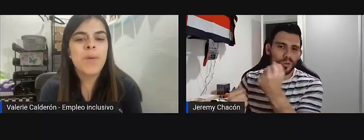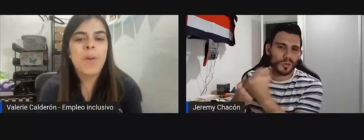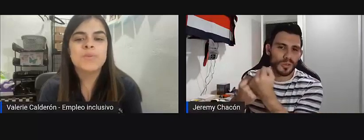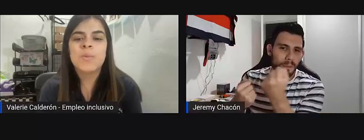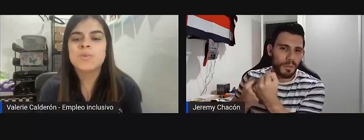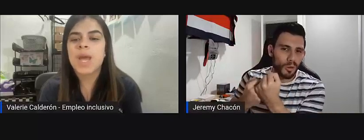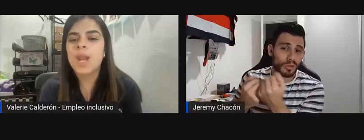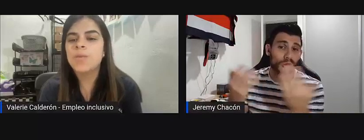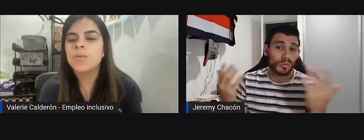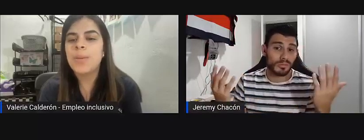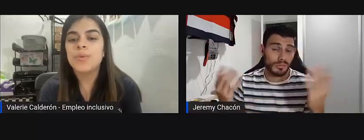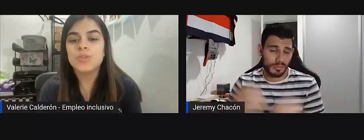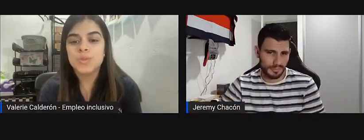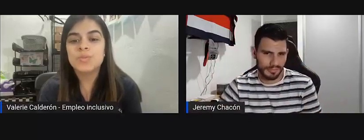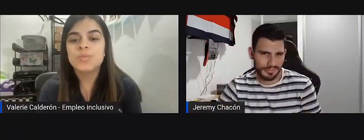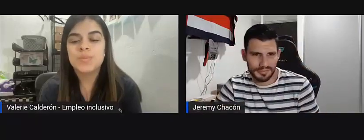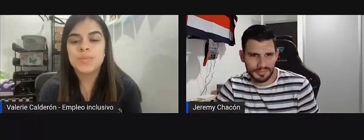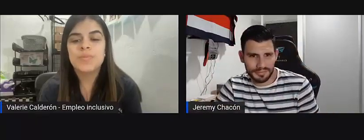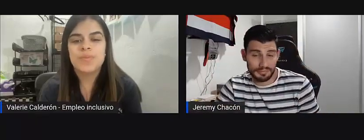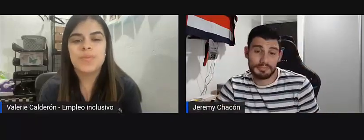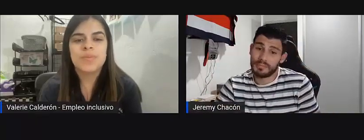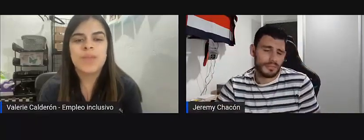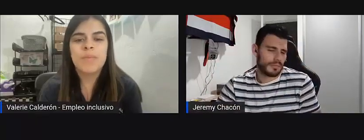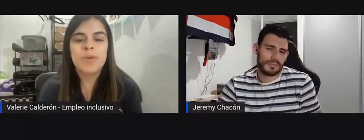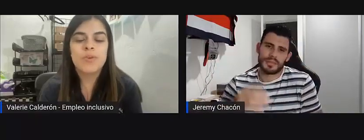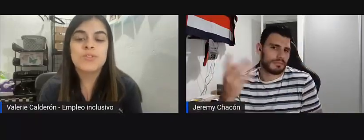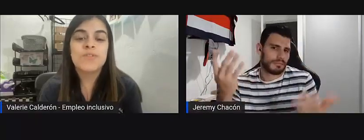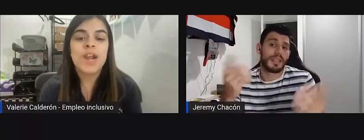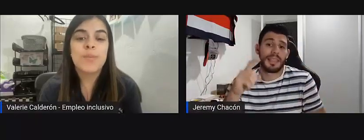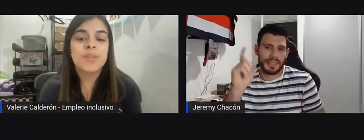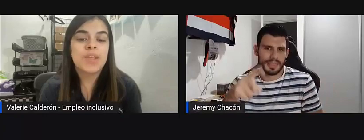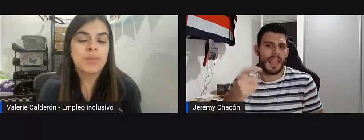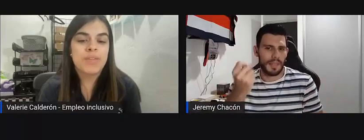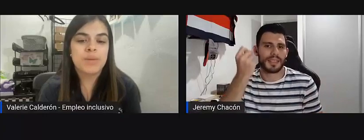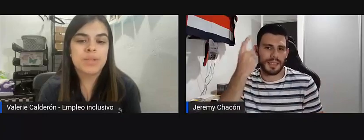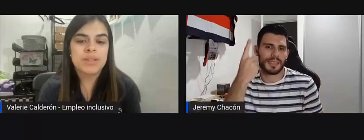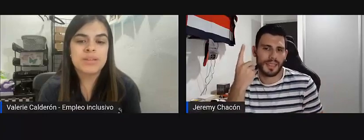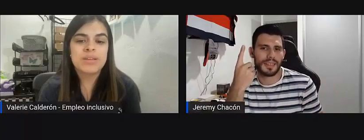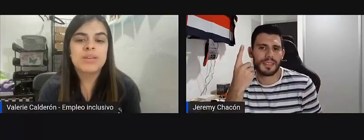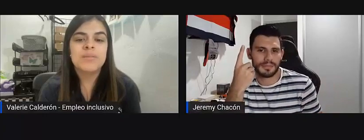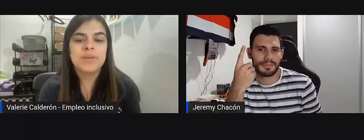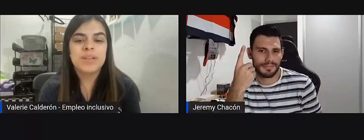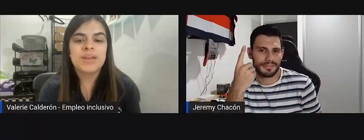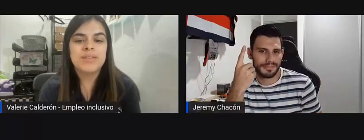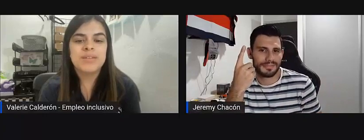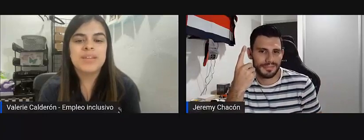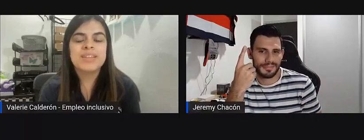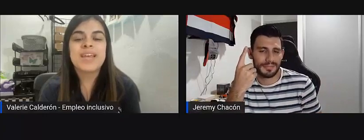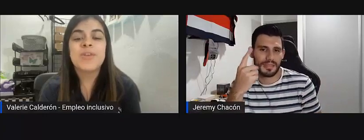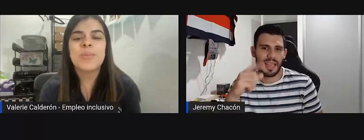vamos a buscar algún apoyo eh pero no cerrar la puerta inmediatamente verdad es necesario que